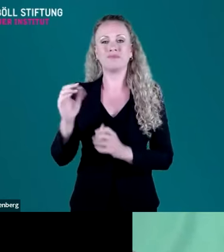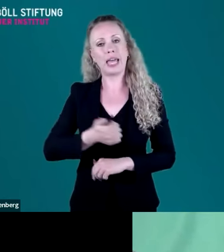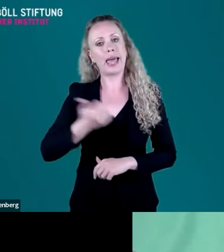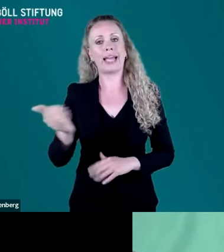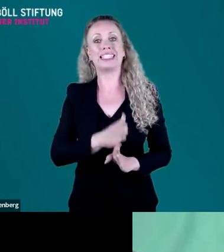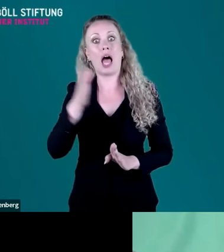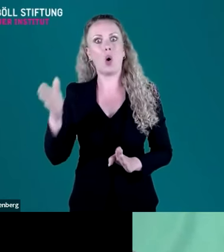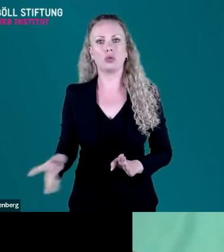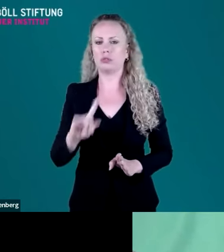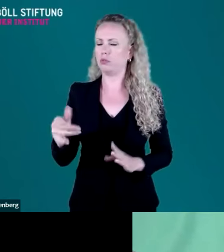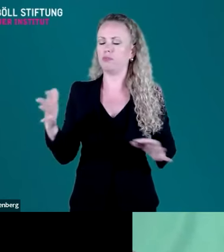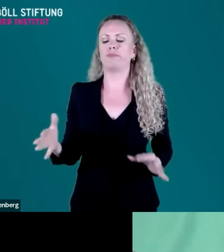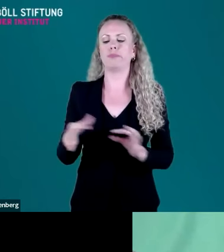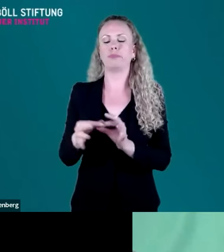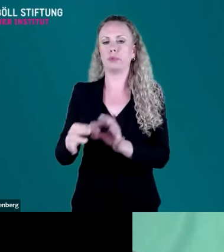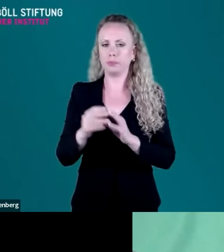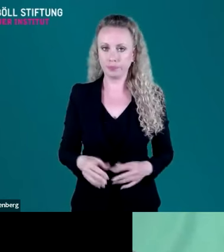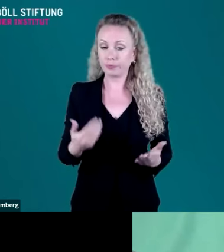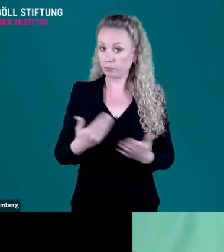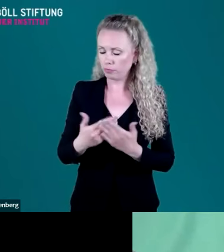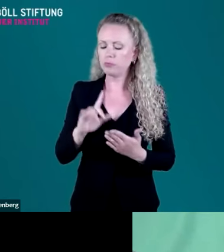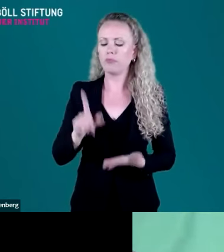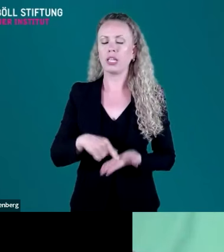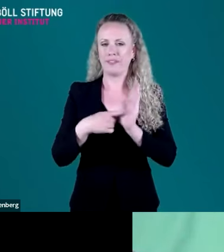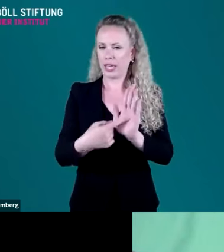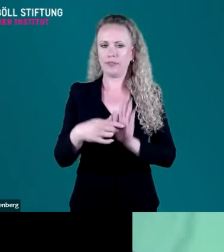Vielen Dank nochmal für diesen Hinweis und diese Info dazu.